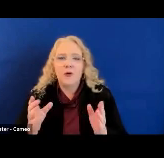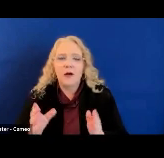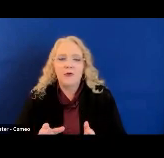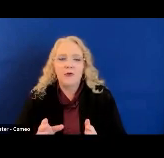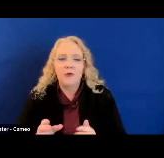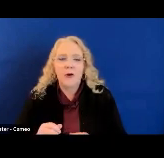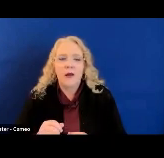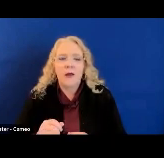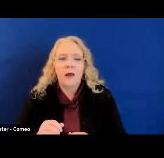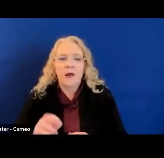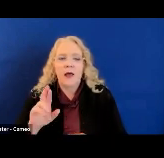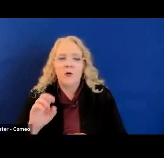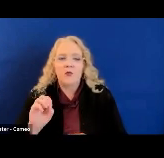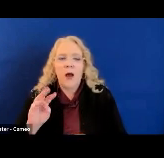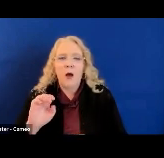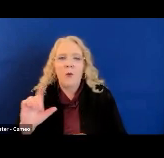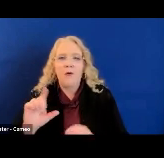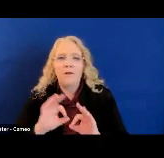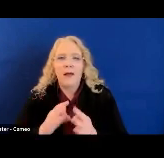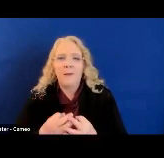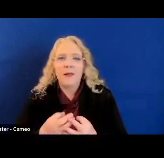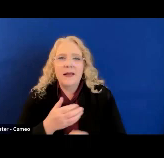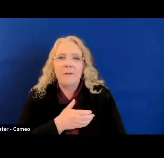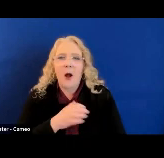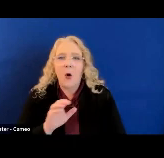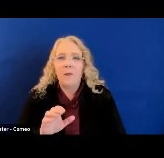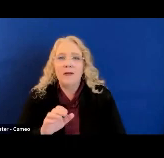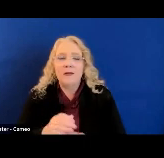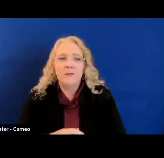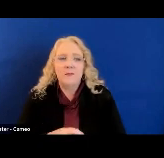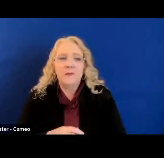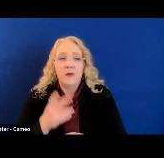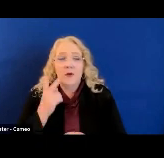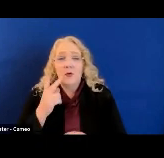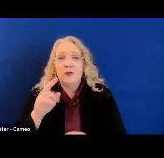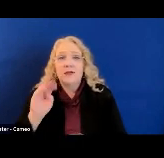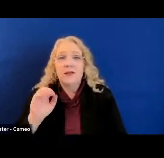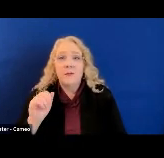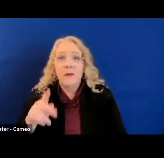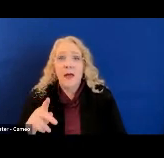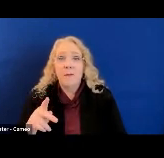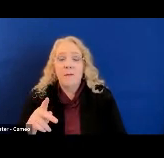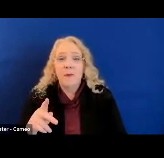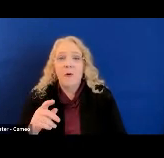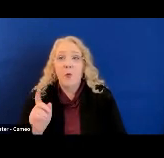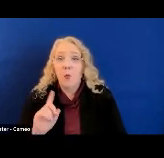somos de como pueden ver en el mapa de la parte más al norte de